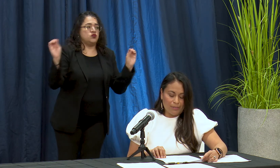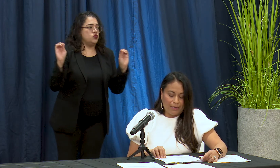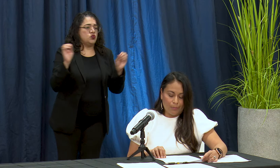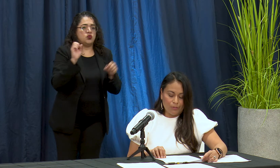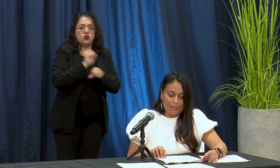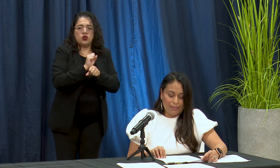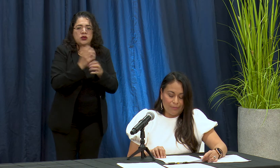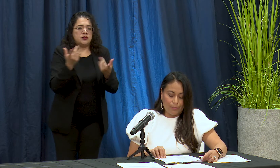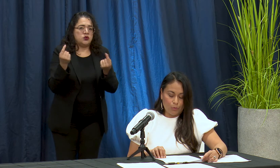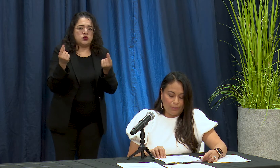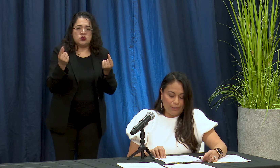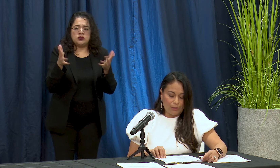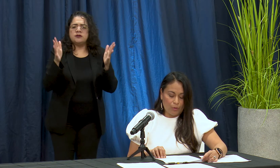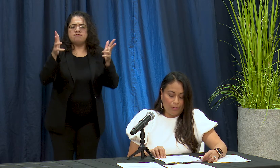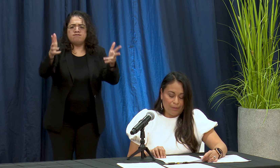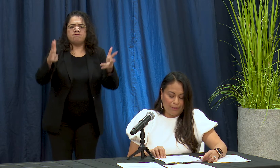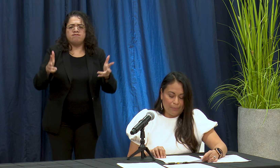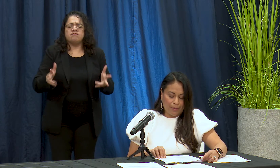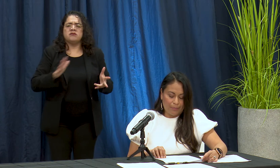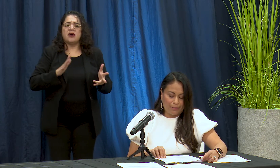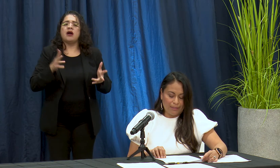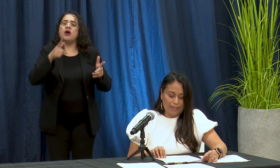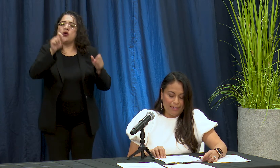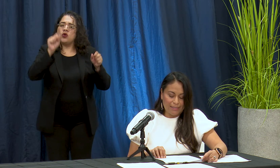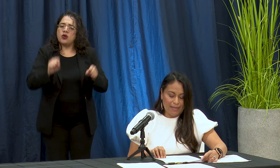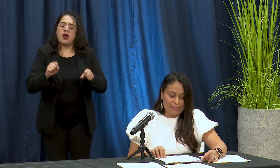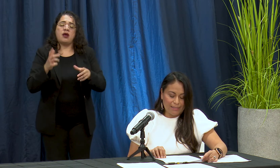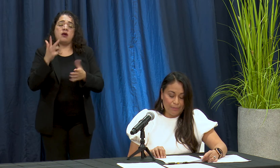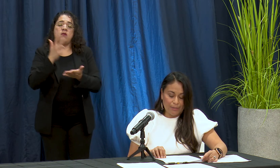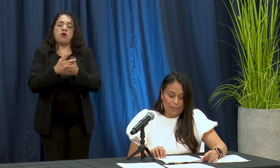ramos escribir Malta's nuevamente para mantener las calles libros de